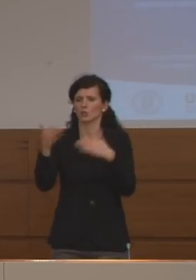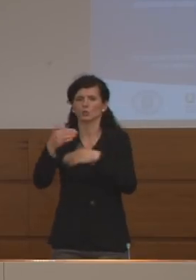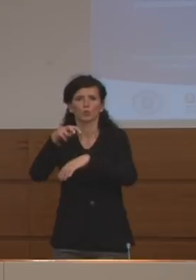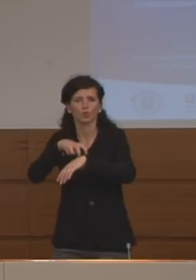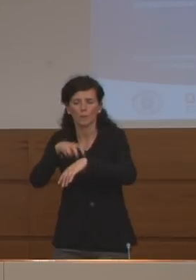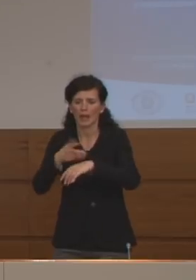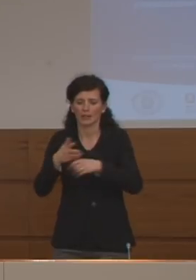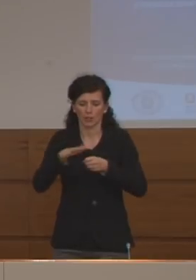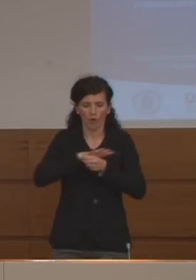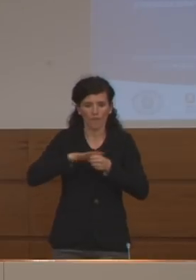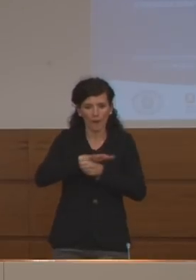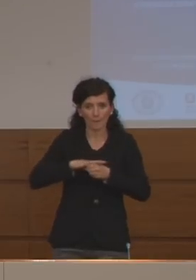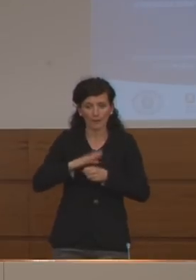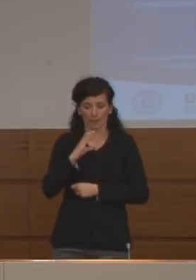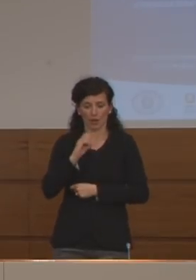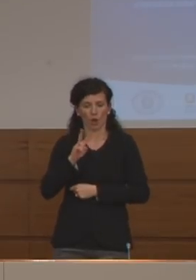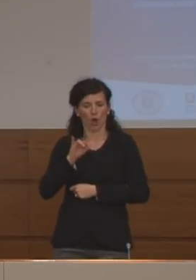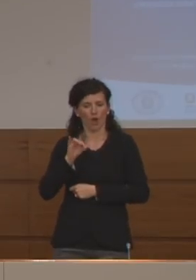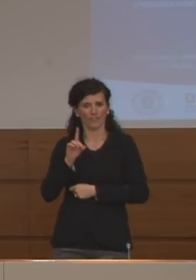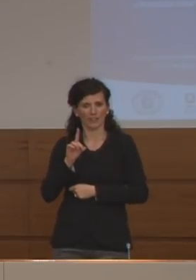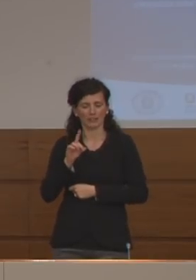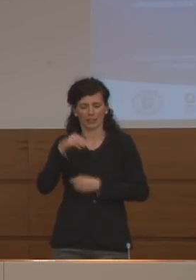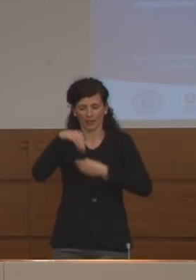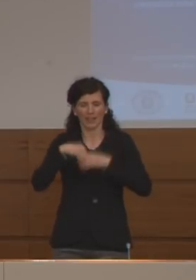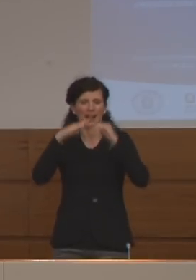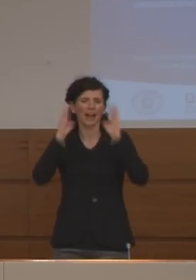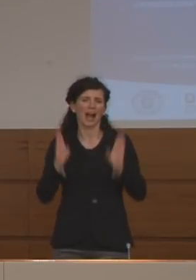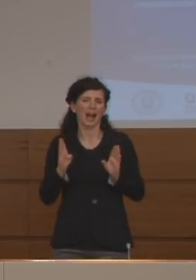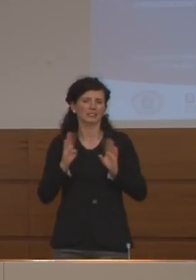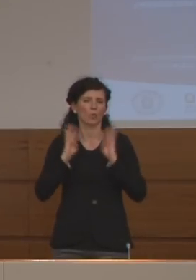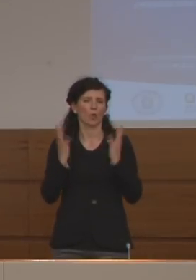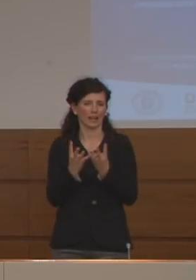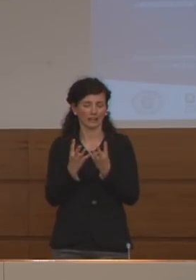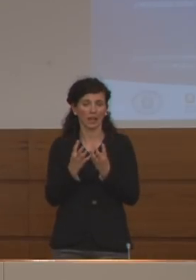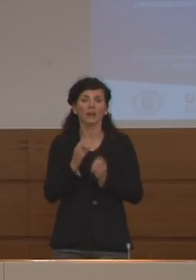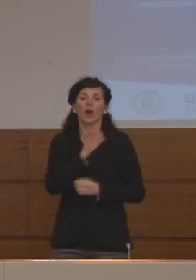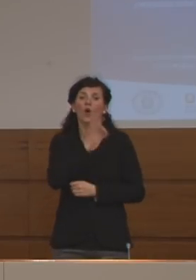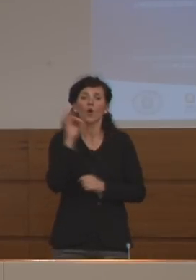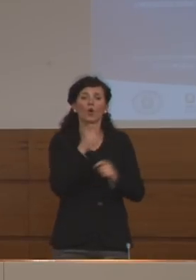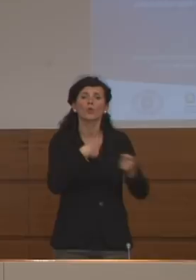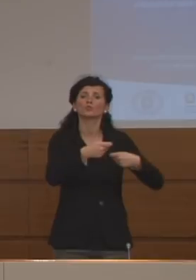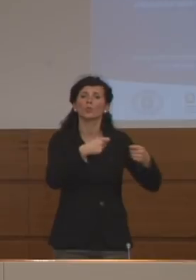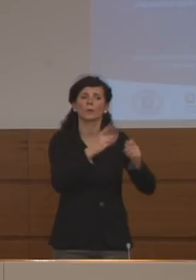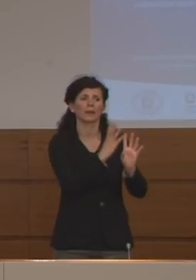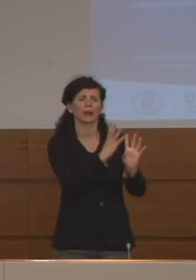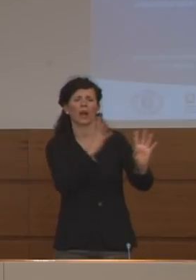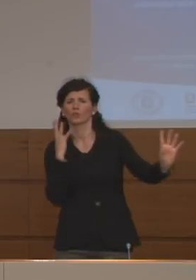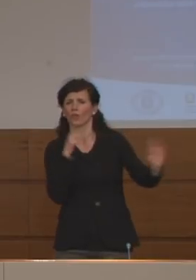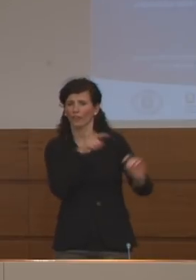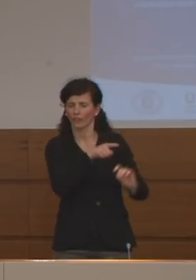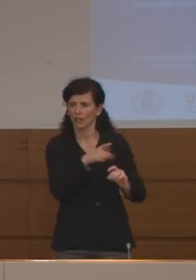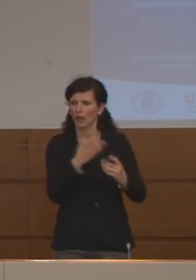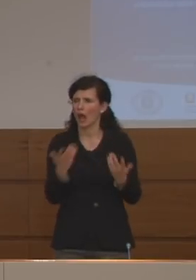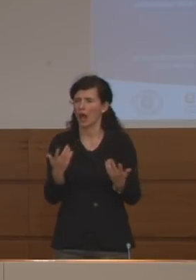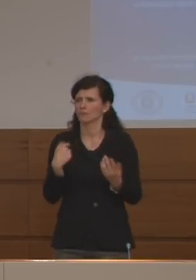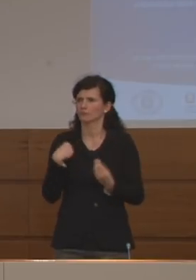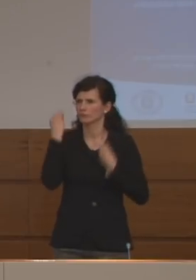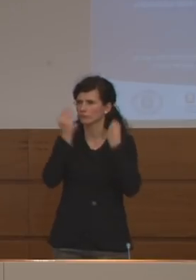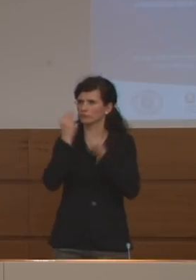covid positivi fanno la quarantenne, supermercati dove ci sono delle file interminabili. Allora io mi chiedevo, ma non si riesce in qualche modo ad